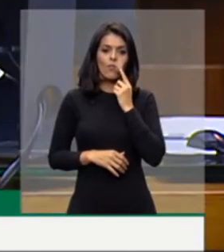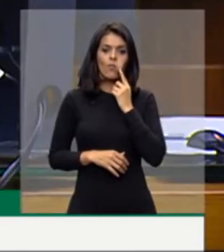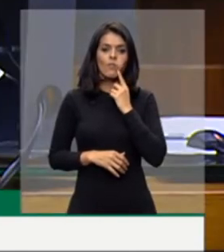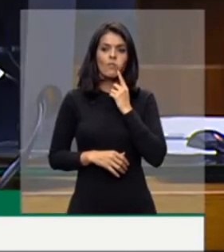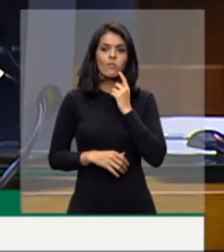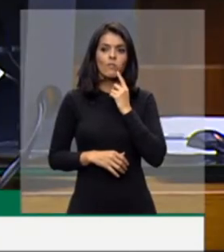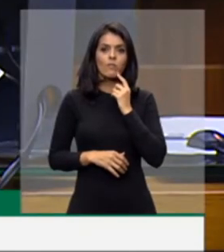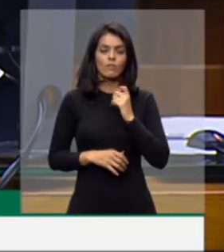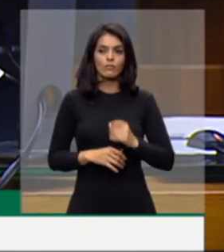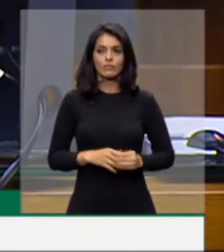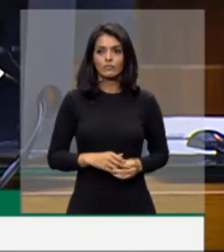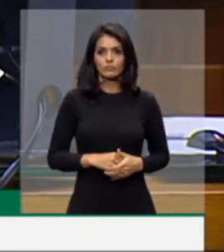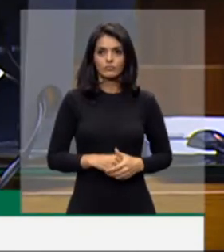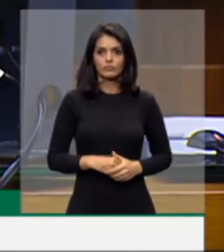COM O PARTIDO, COMO VOTA O